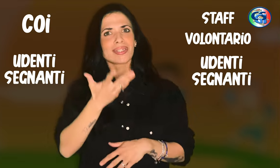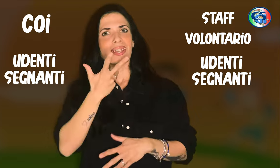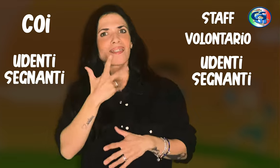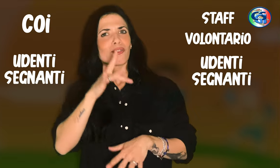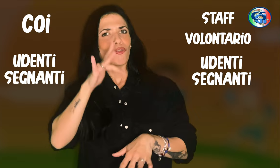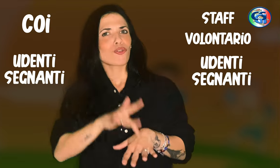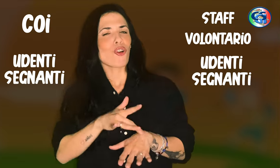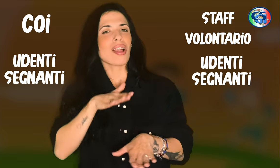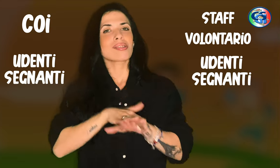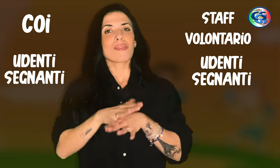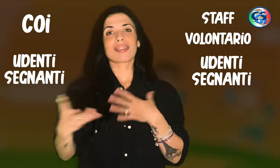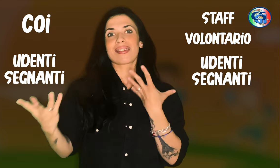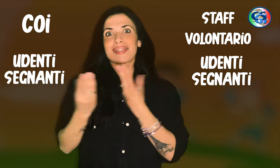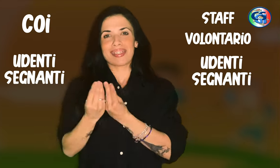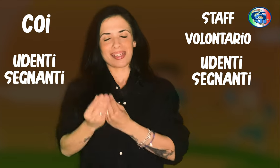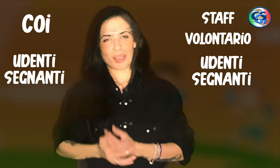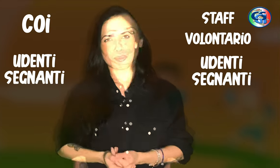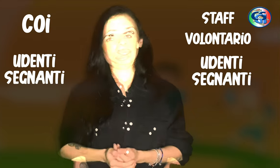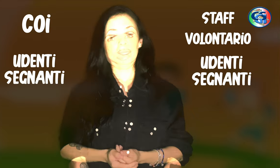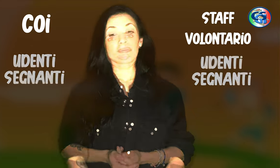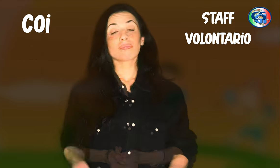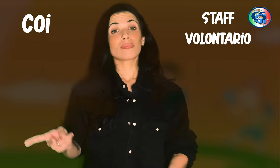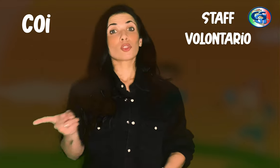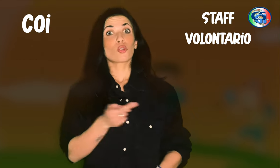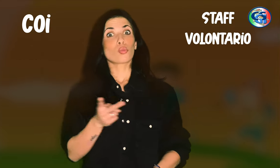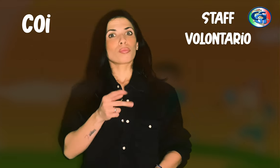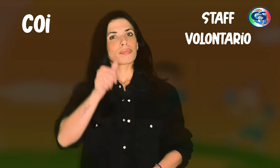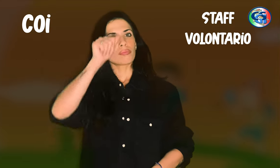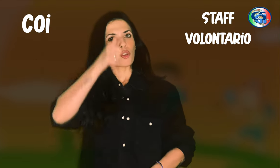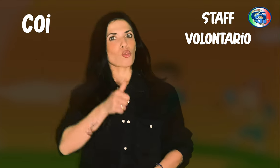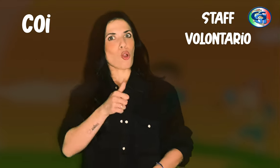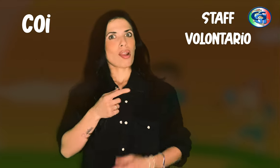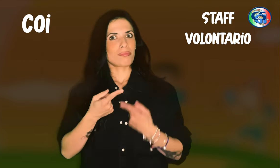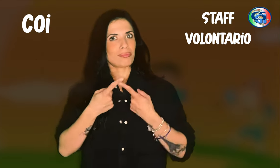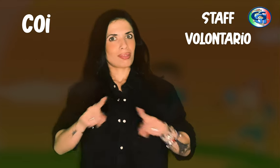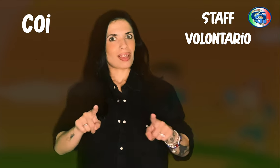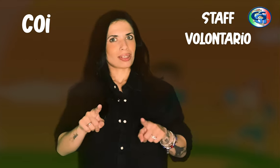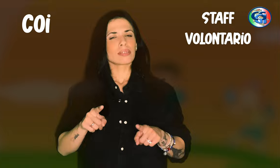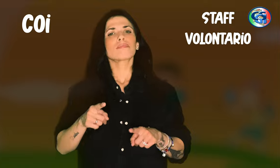che hanno desiderio di intraprendere questa nuova esperienza insieme a noi. Le candidature per entrambe le figure